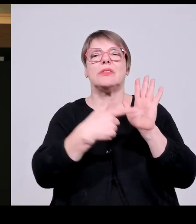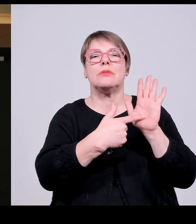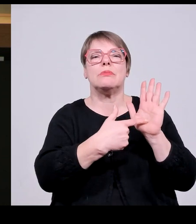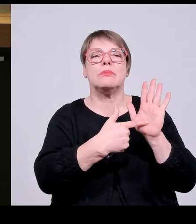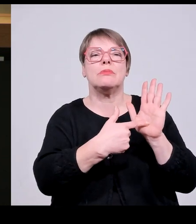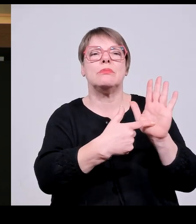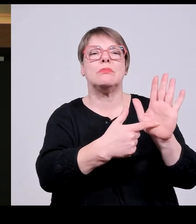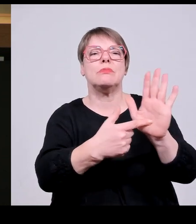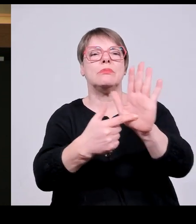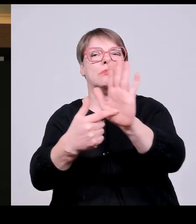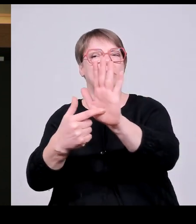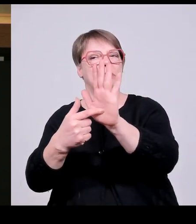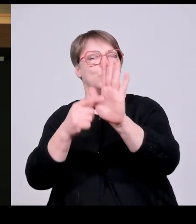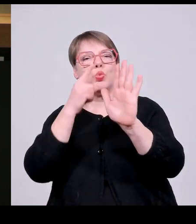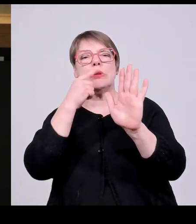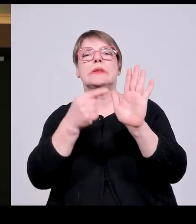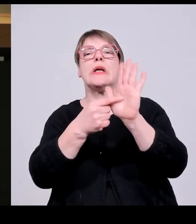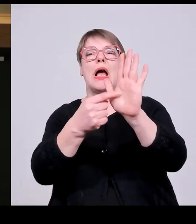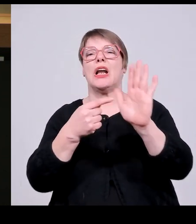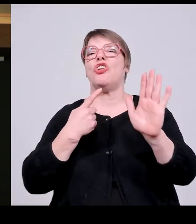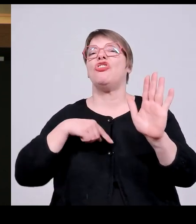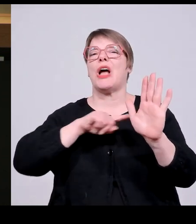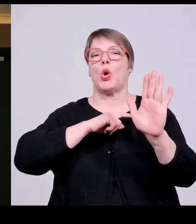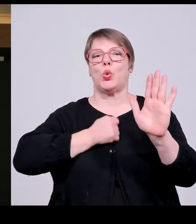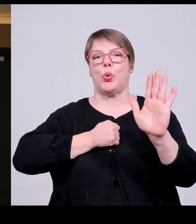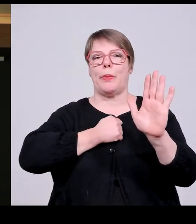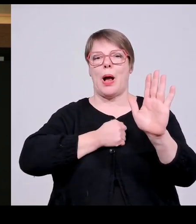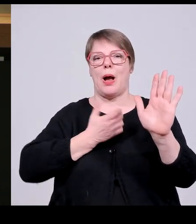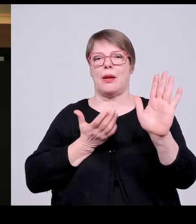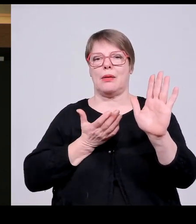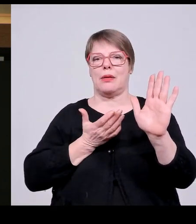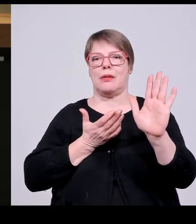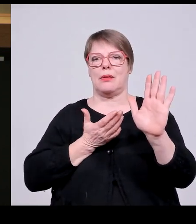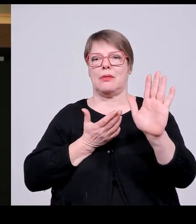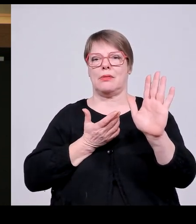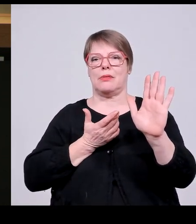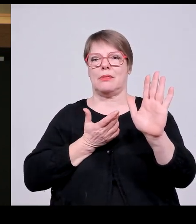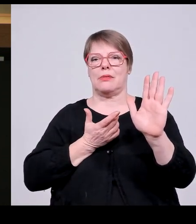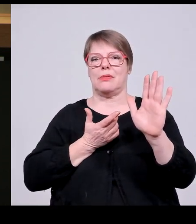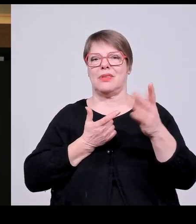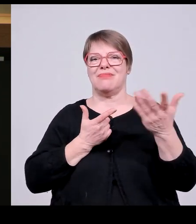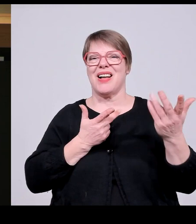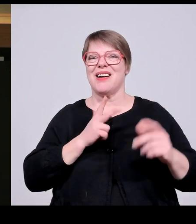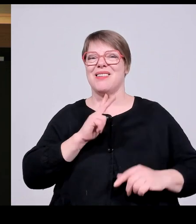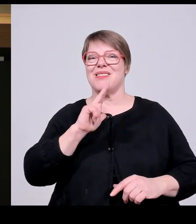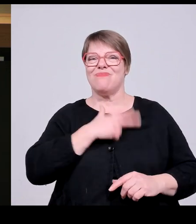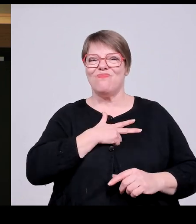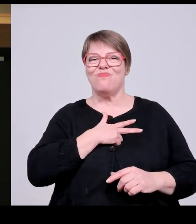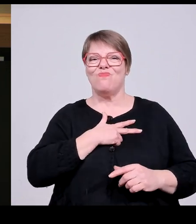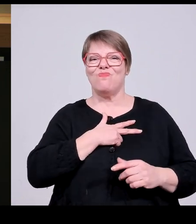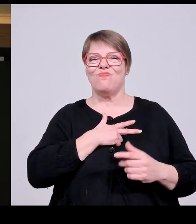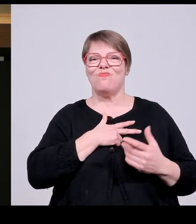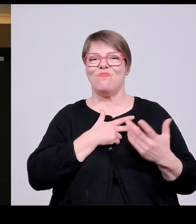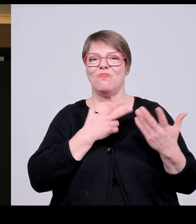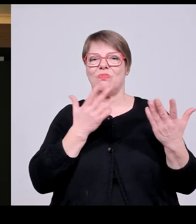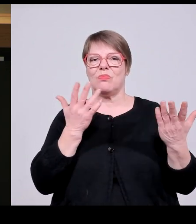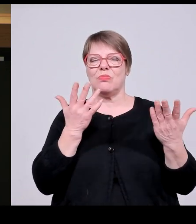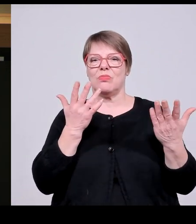Geld es für welche Bibliotheken gibt. Da steht aber gar nichts davon drin. Da steht drin, dass es dort Makerspaces gibt. Ich weiß